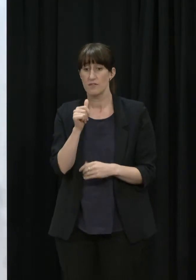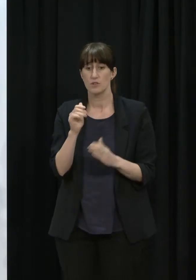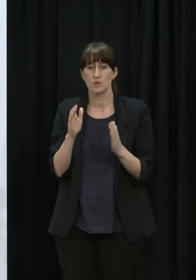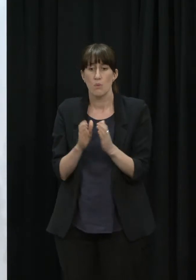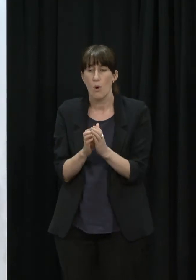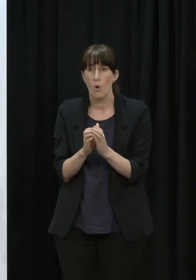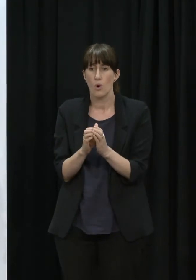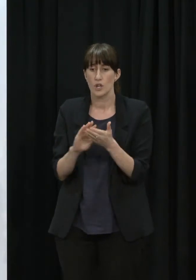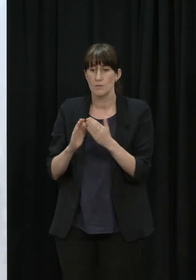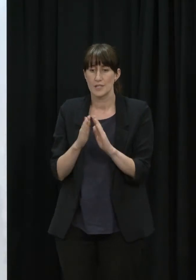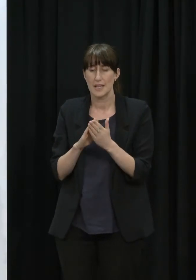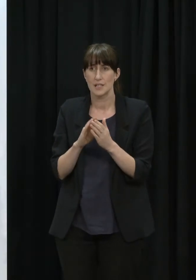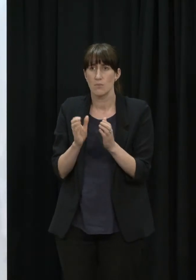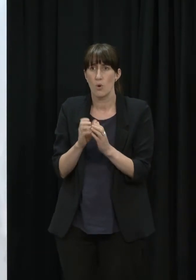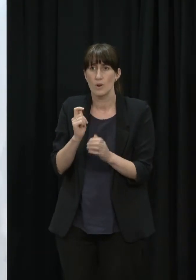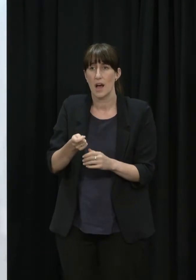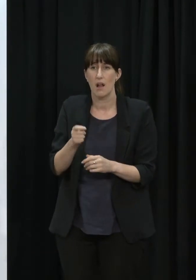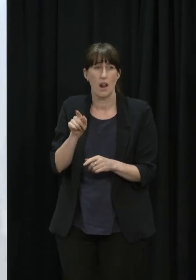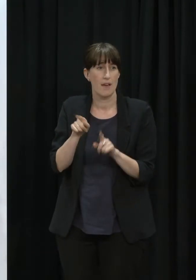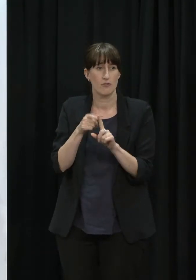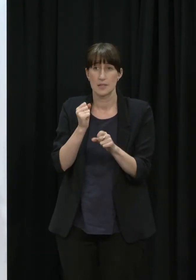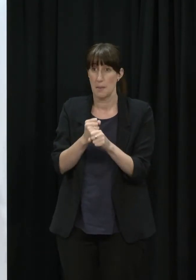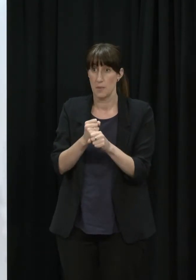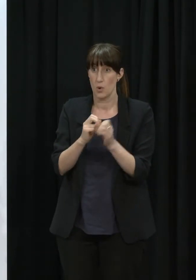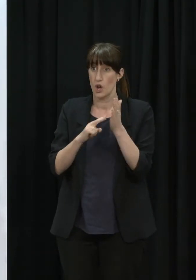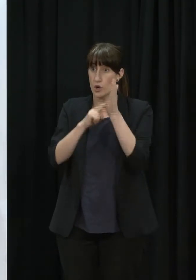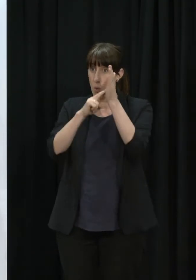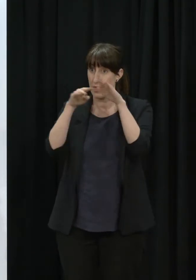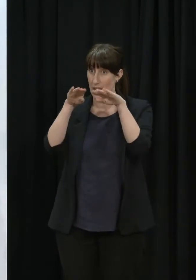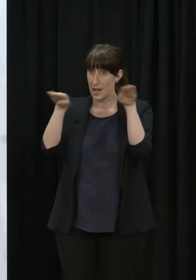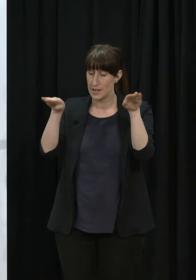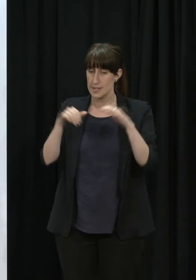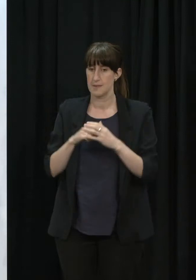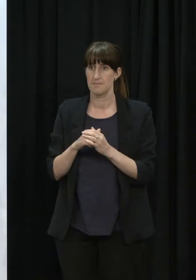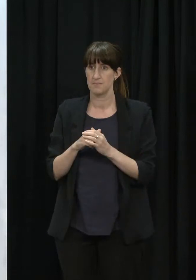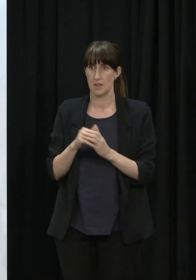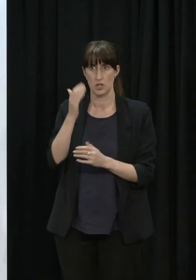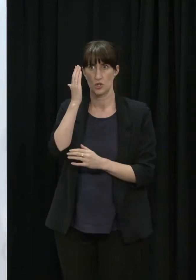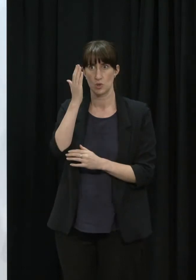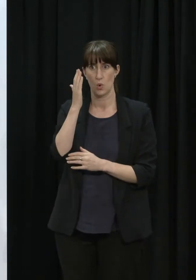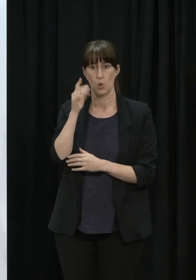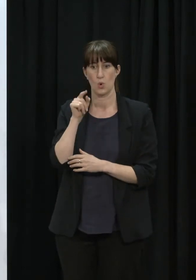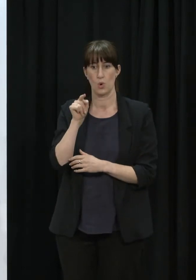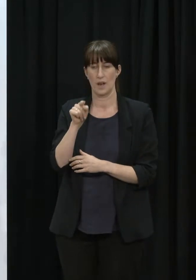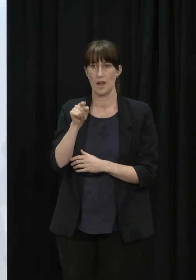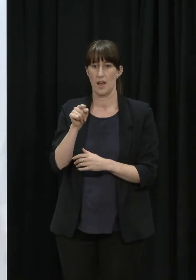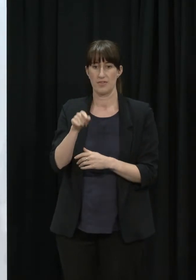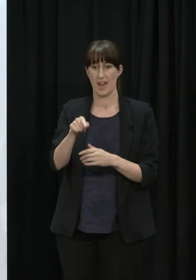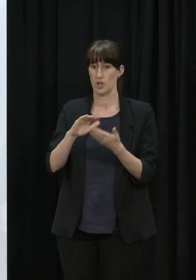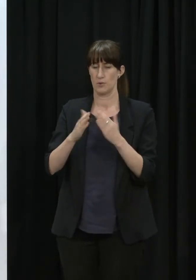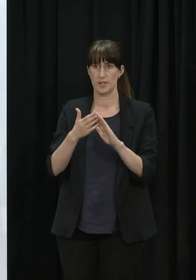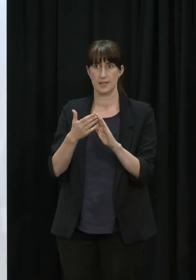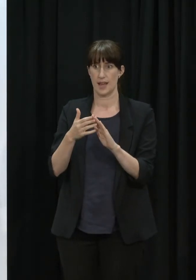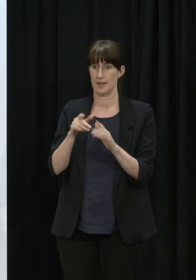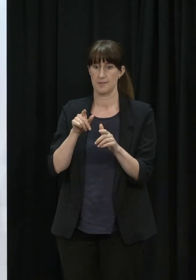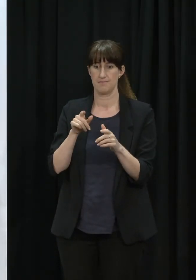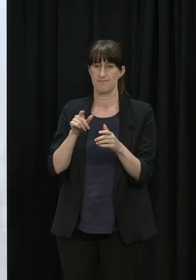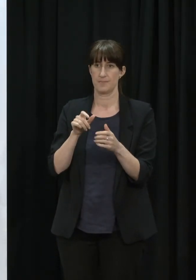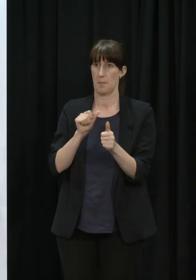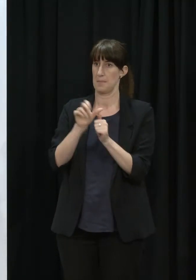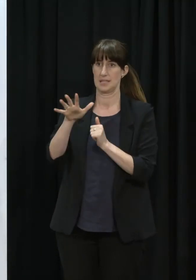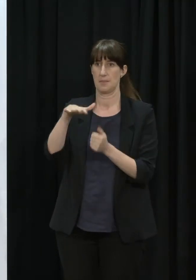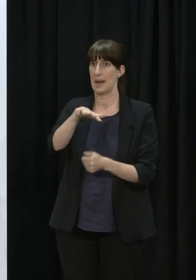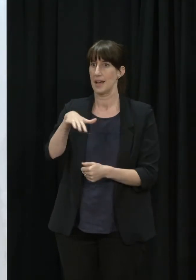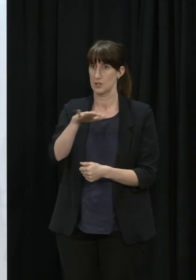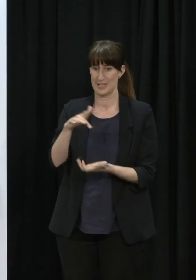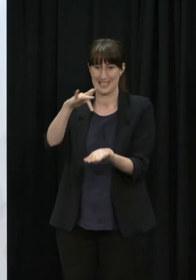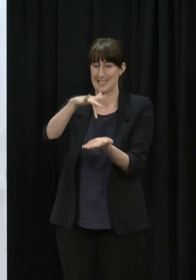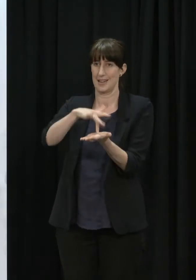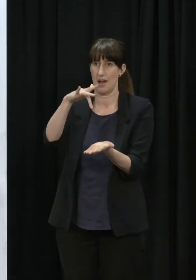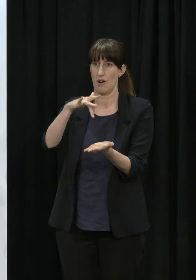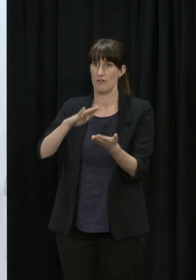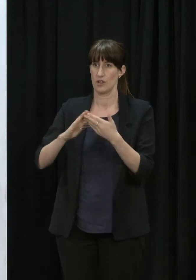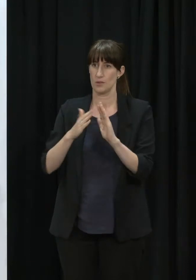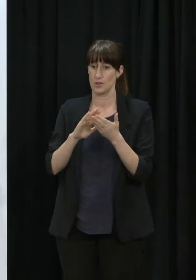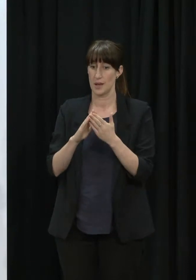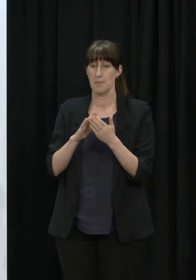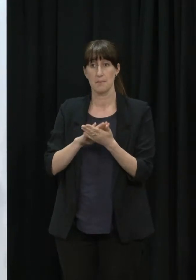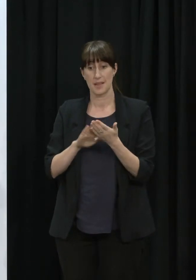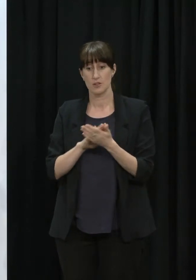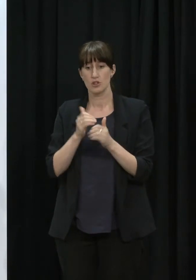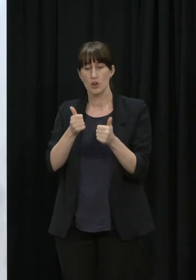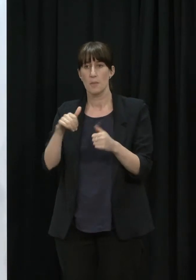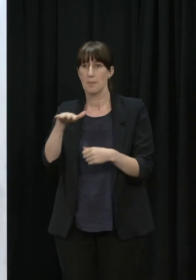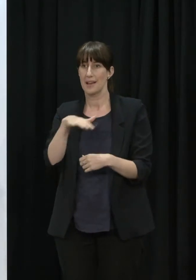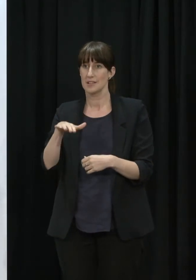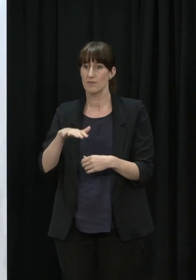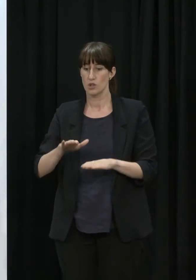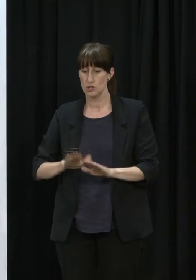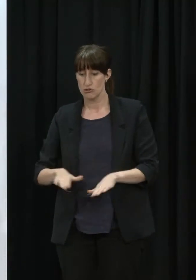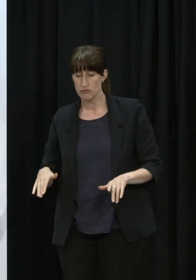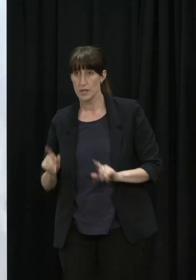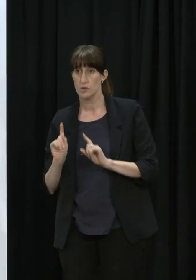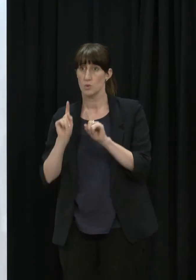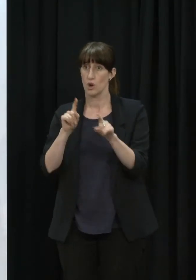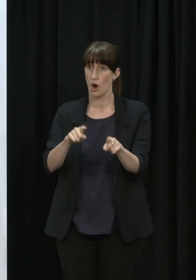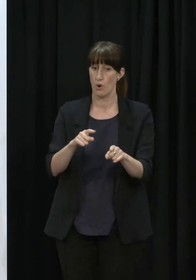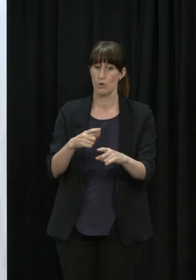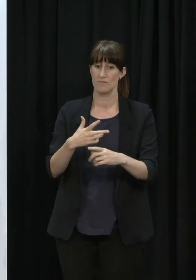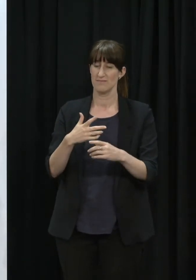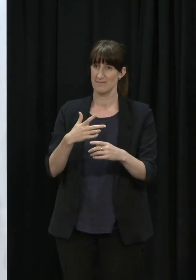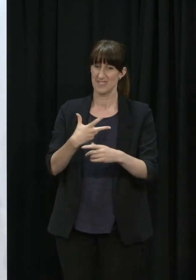he uaua tiki kano kano,